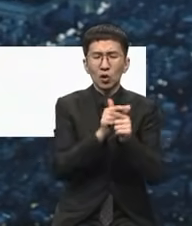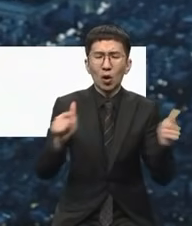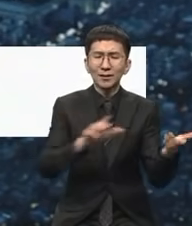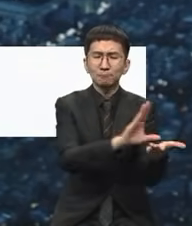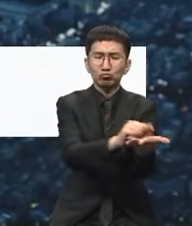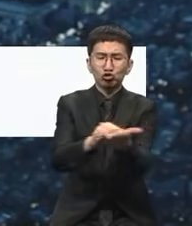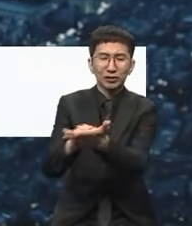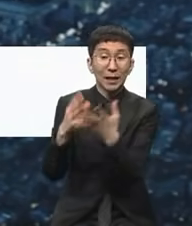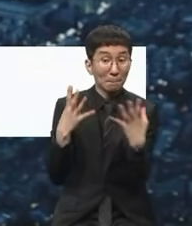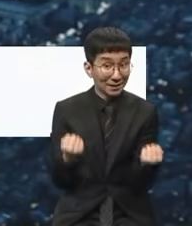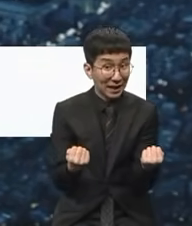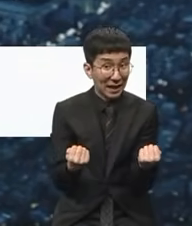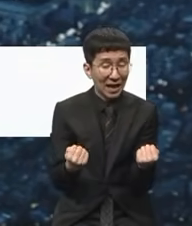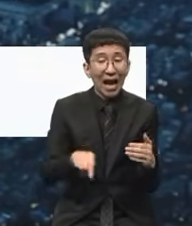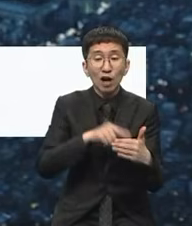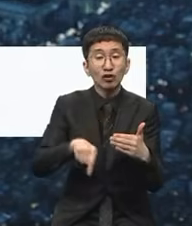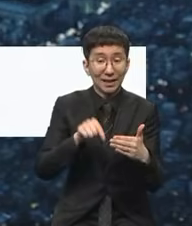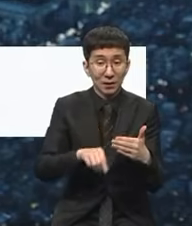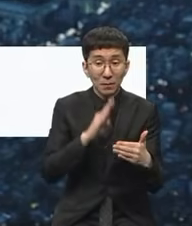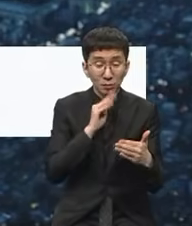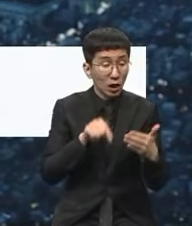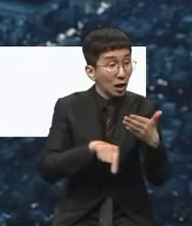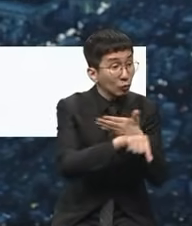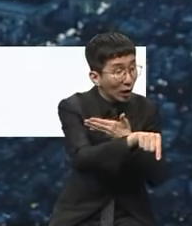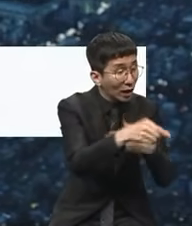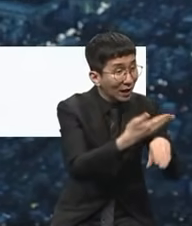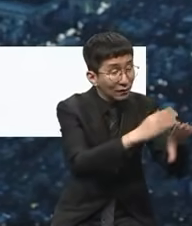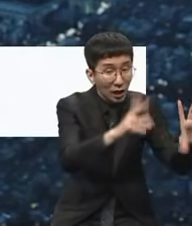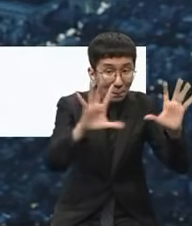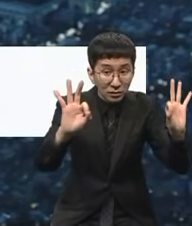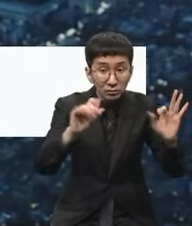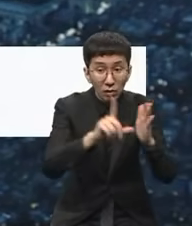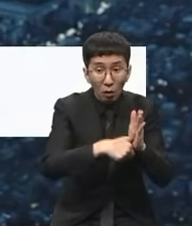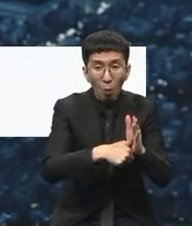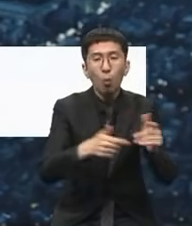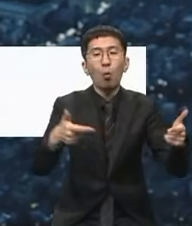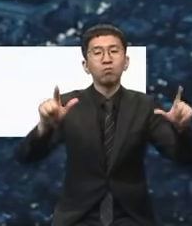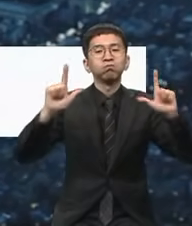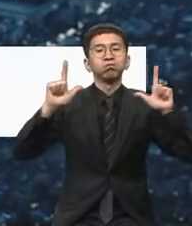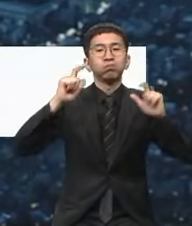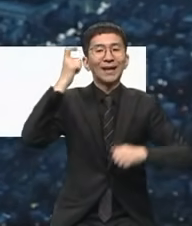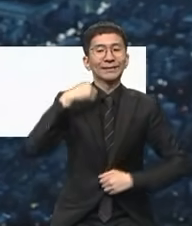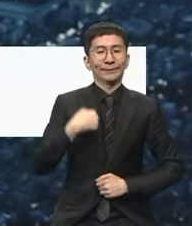국내적으로는 많은 과제가 있죠. 그러나 국제적으로는 위상이 매우 높아진 나라입니다. 그 점에서 국내적인 문제들은 시행착오